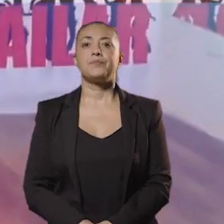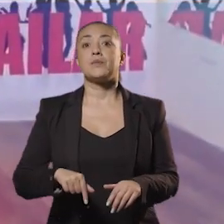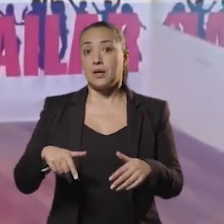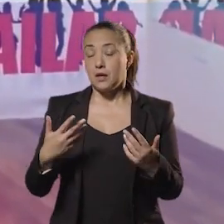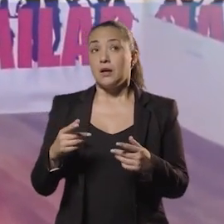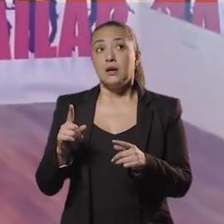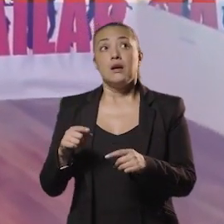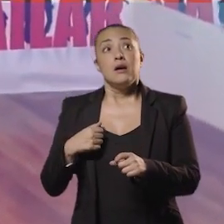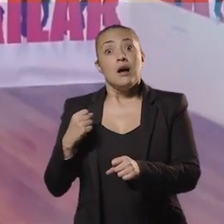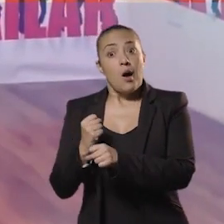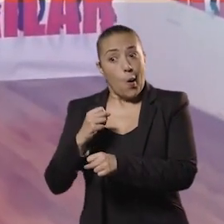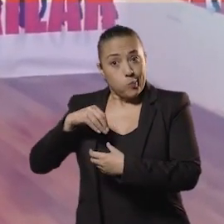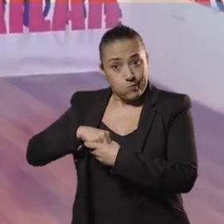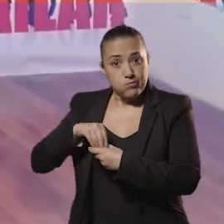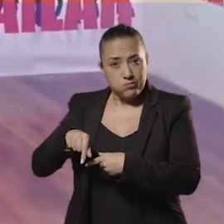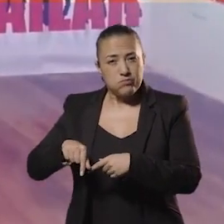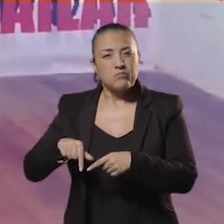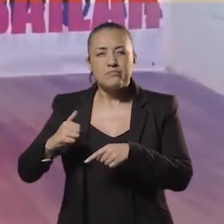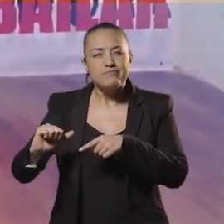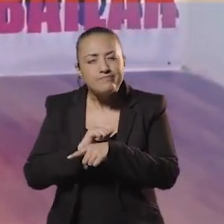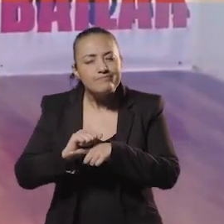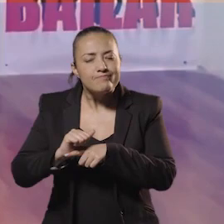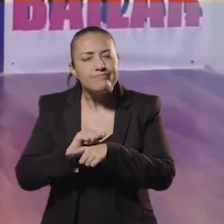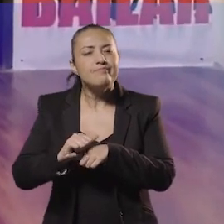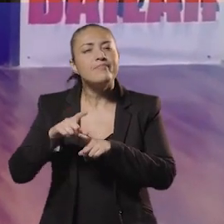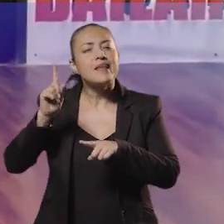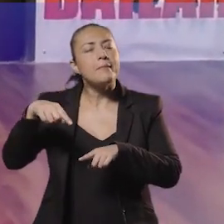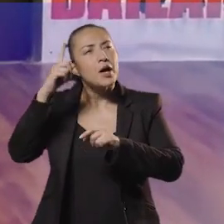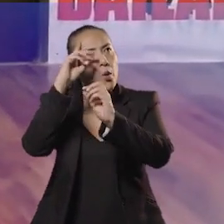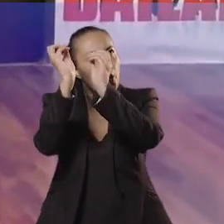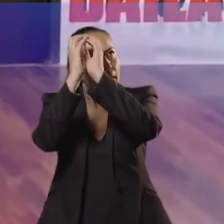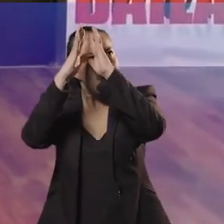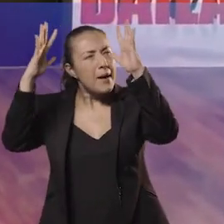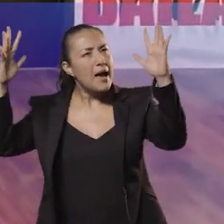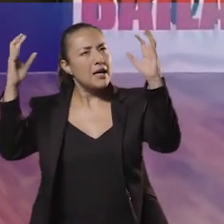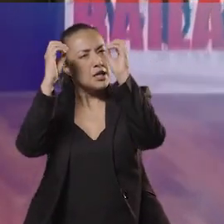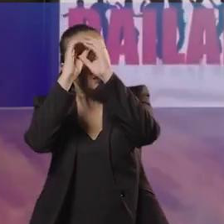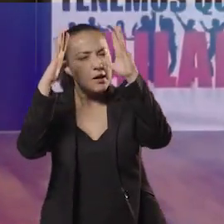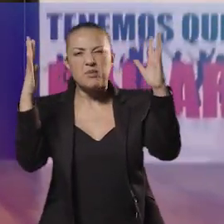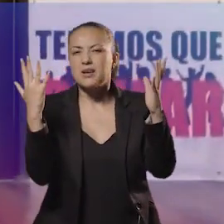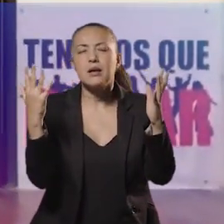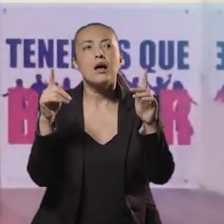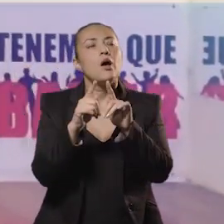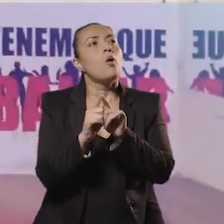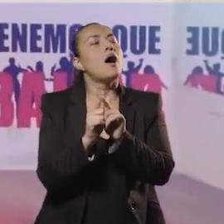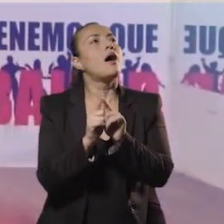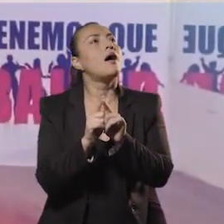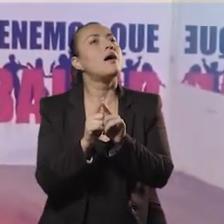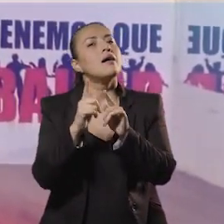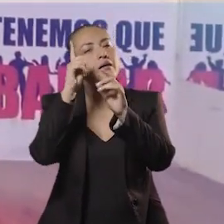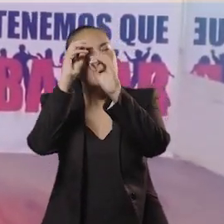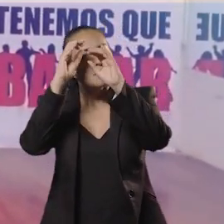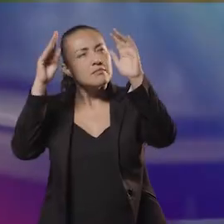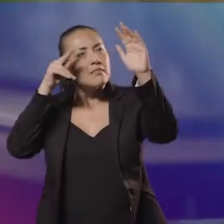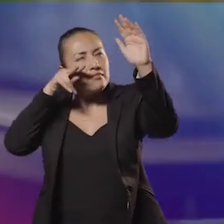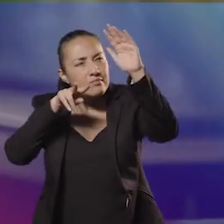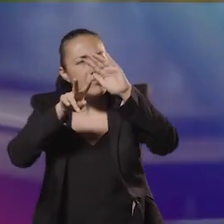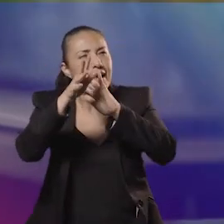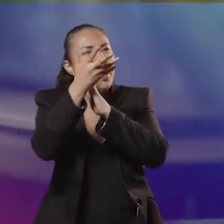Y trabajamos además a partir de imaginaciones. Entonces, las imaginaciones y las visualizaciones